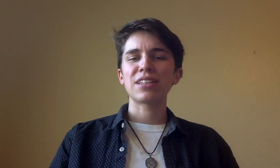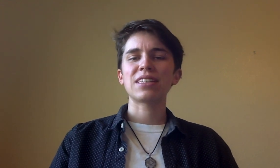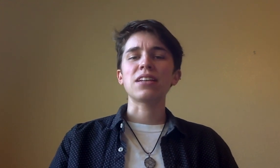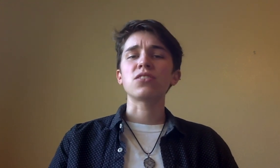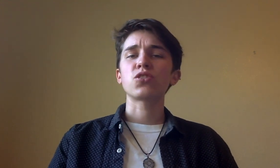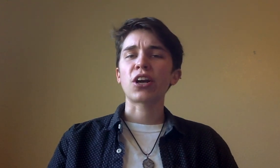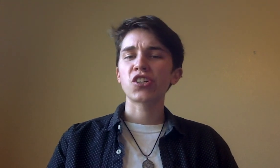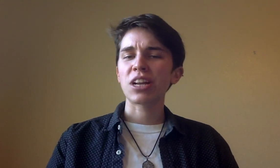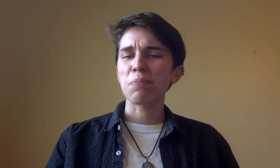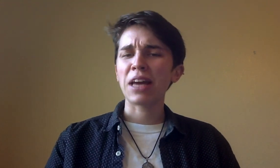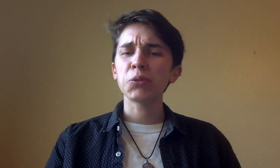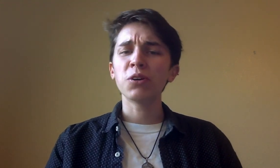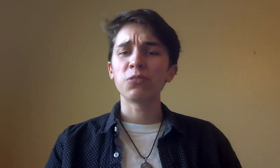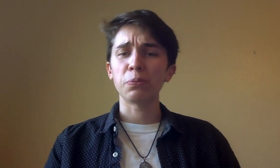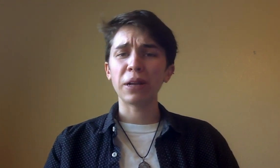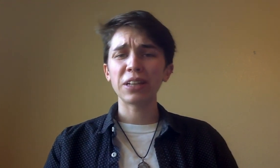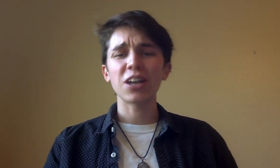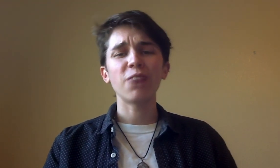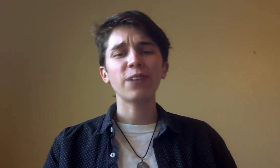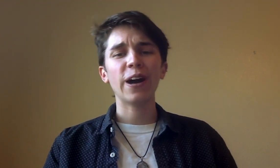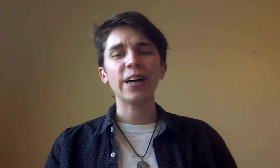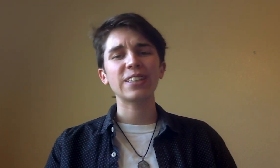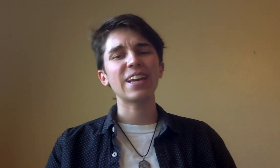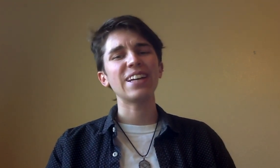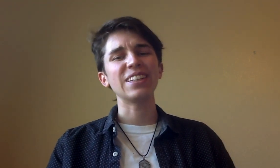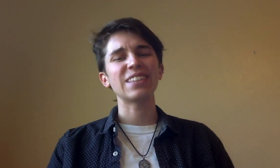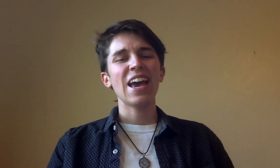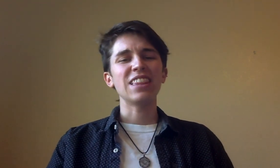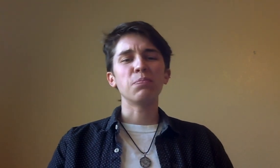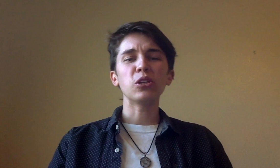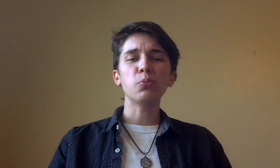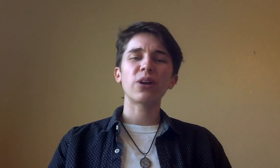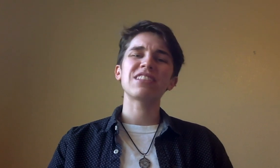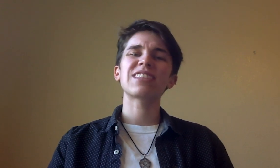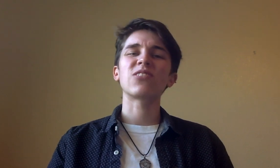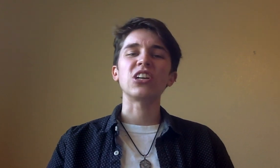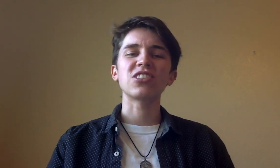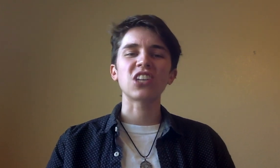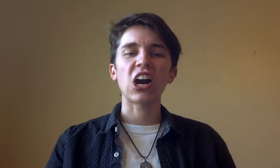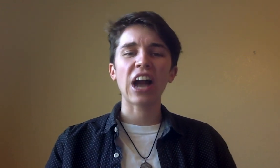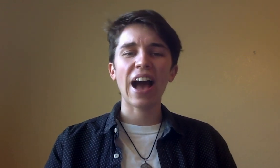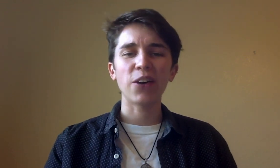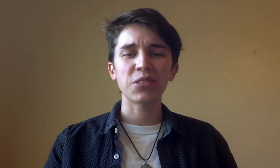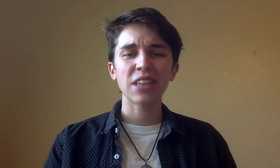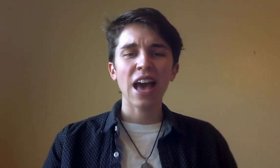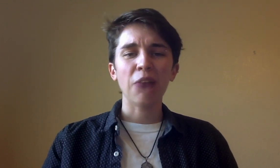quiero ver un manual de instrucciones para cócteles Molotov y los planos de una casa estrella.